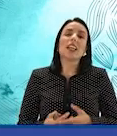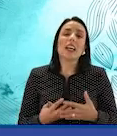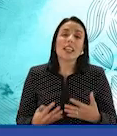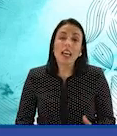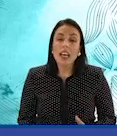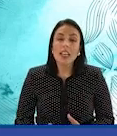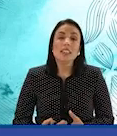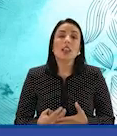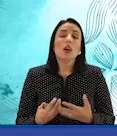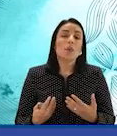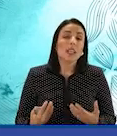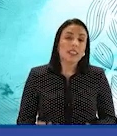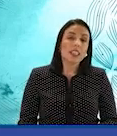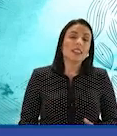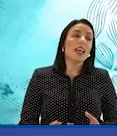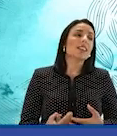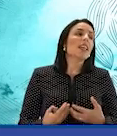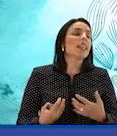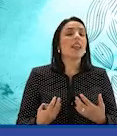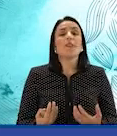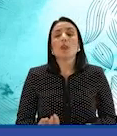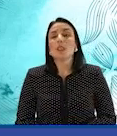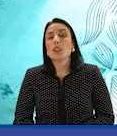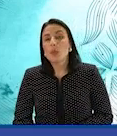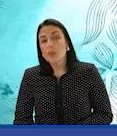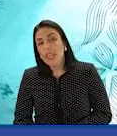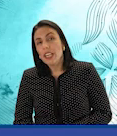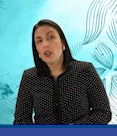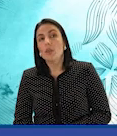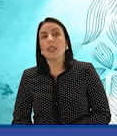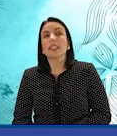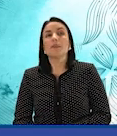sean claras, precisas, que la información venga completa.